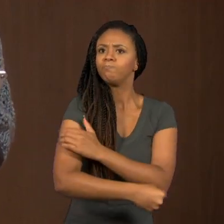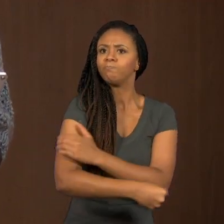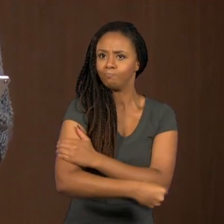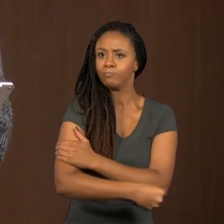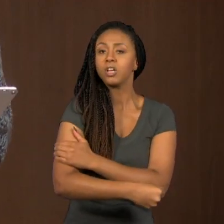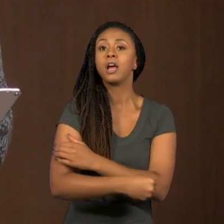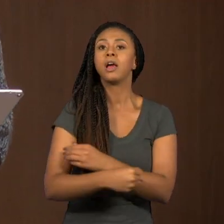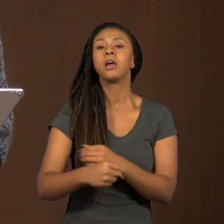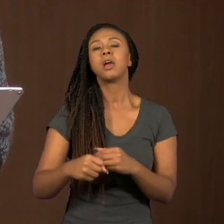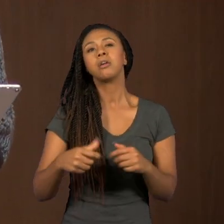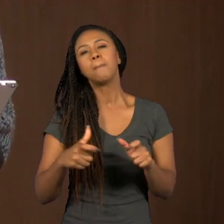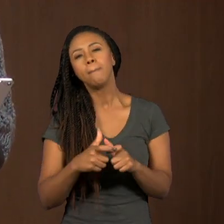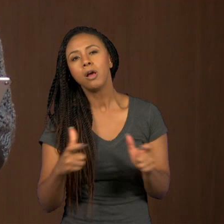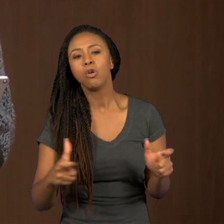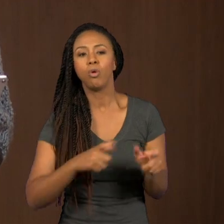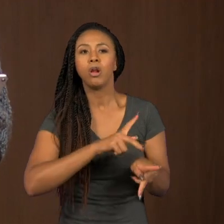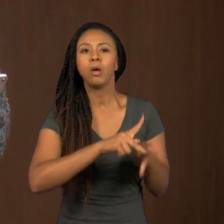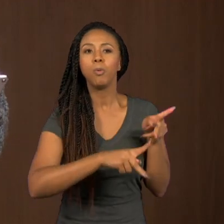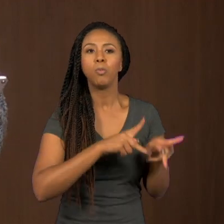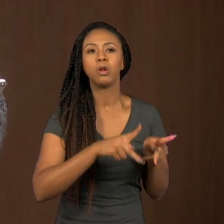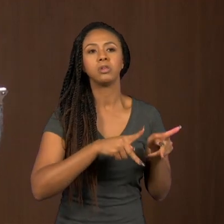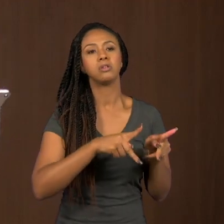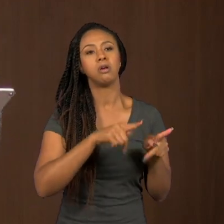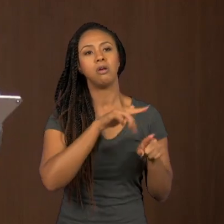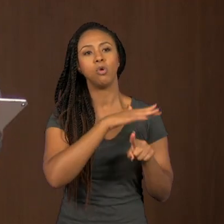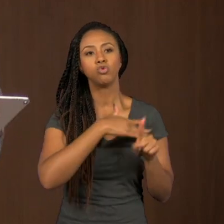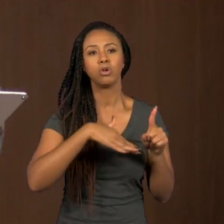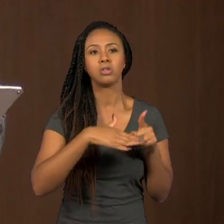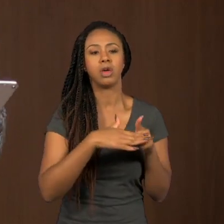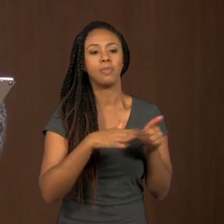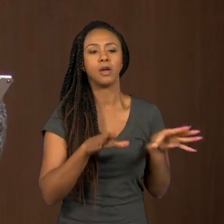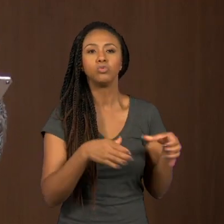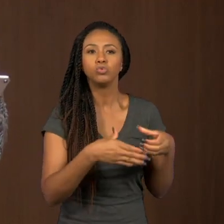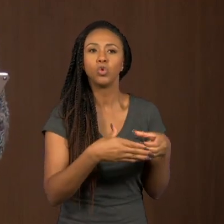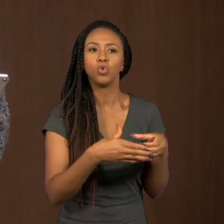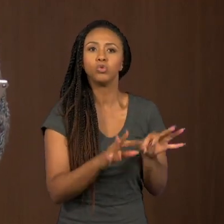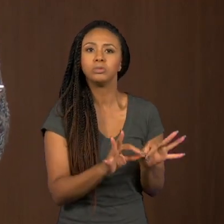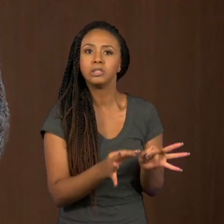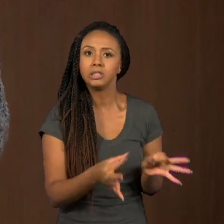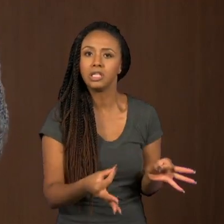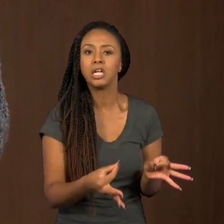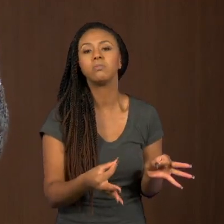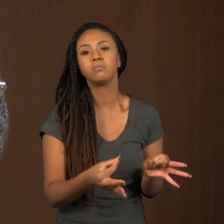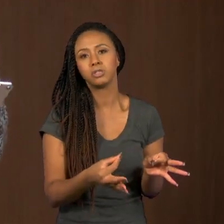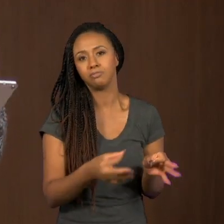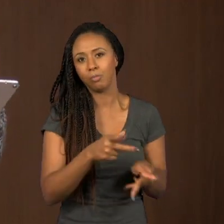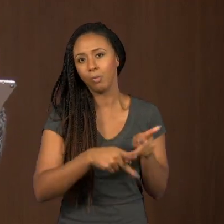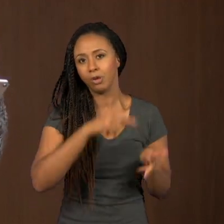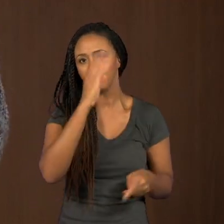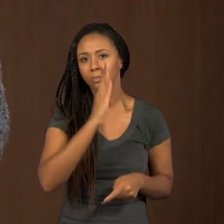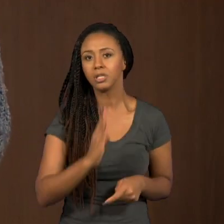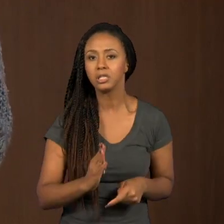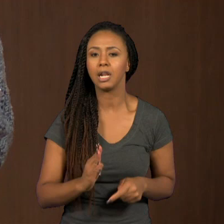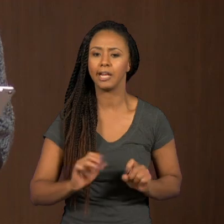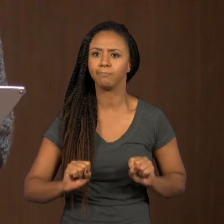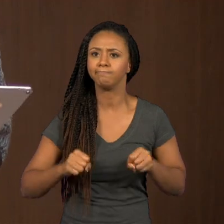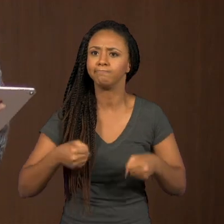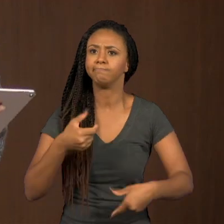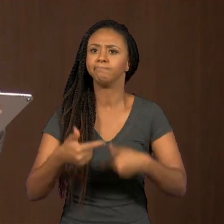POPULARES DE UM MODO GERAL, E O PODER DAS LETRAS. ENTÃO, O PODER DO LETRAMENTO, O PODER DA LEITURA,